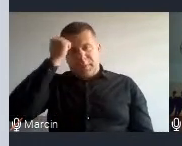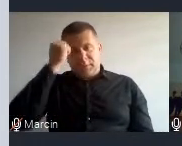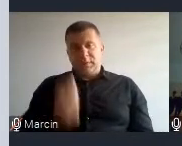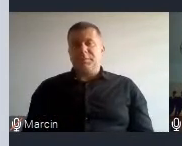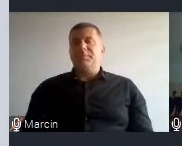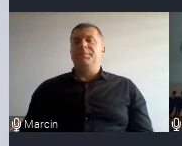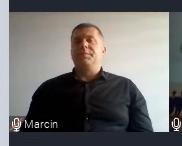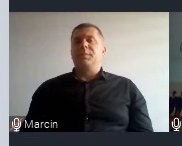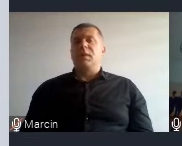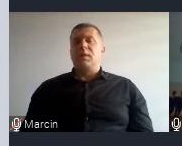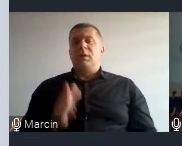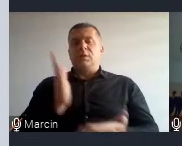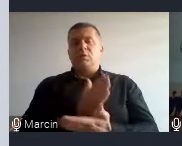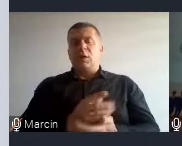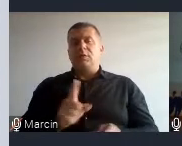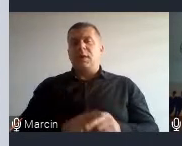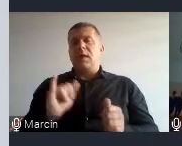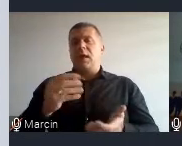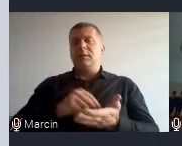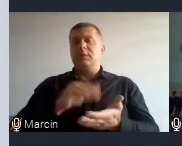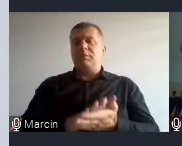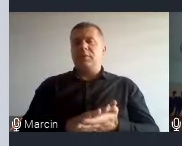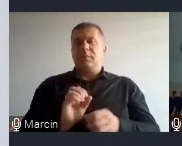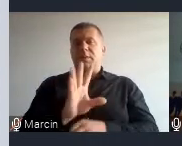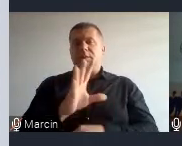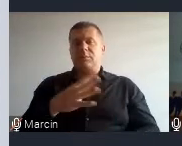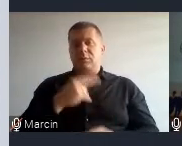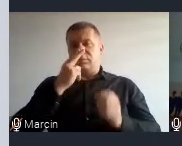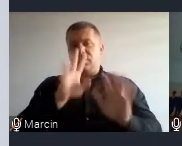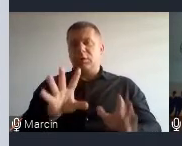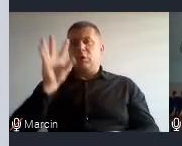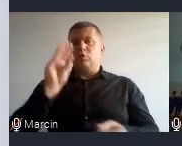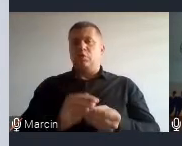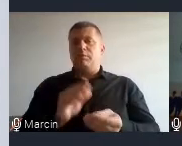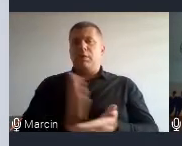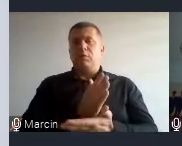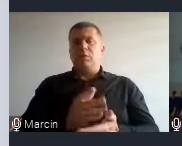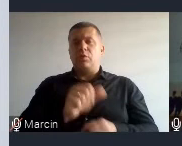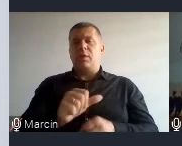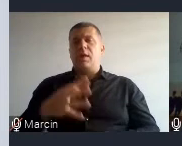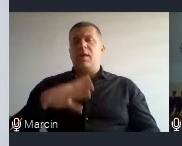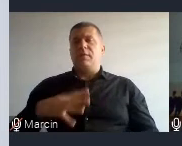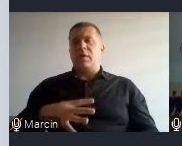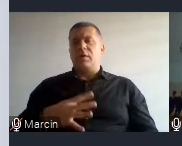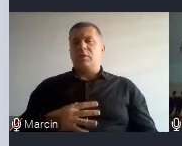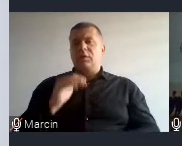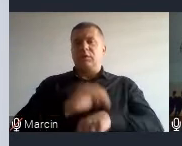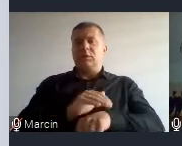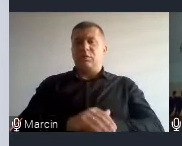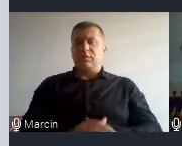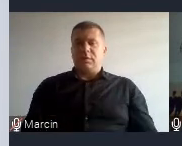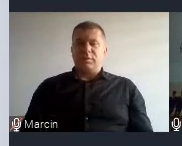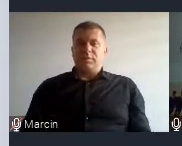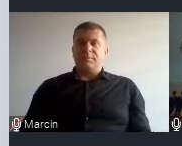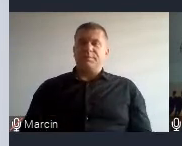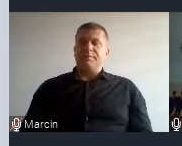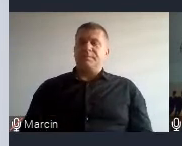Zamówienia w częściach, tak jak zapisałem na slajdzie, suma części jest wartością zamówienia.